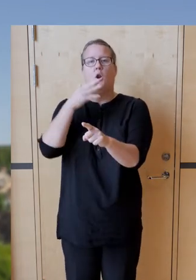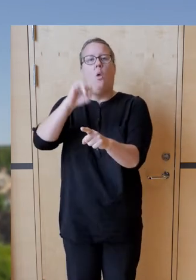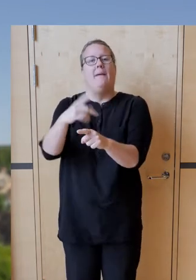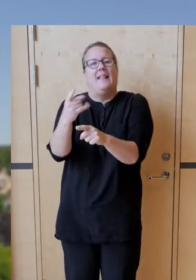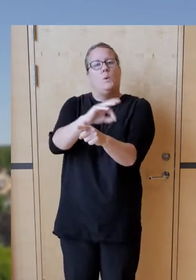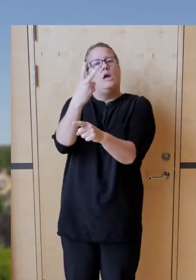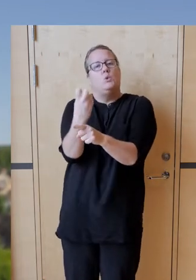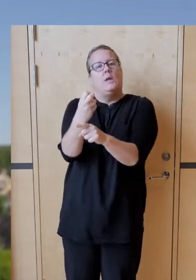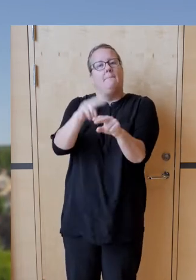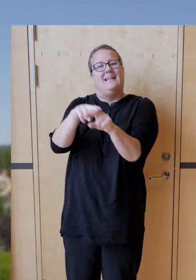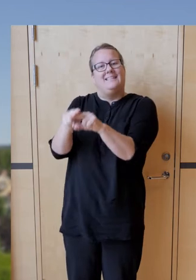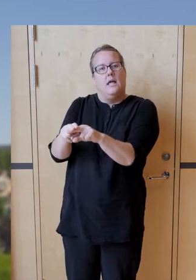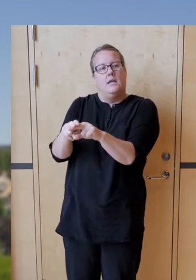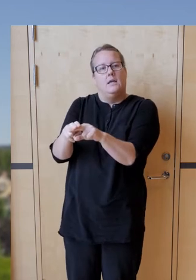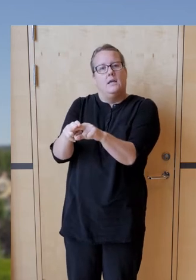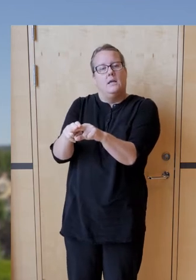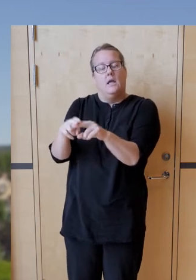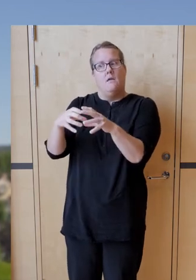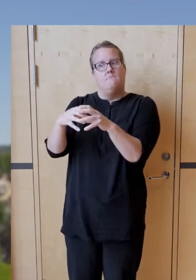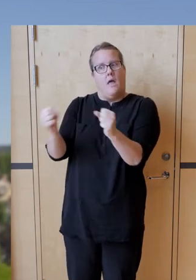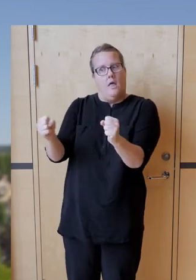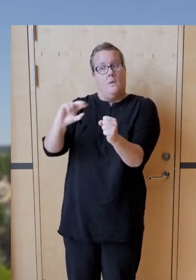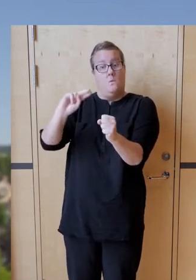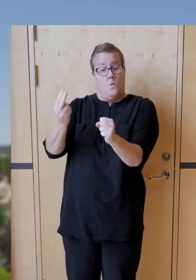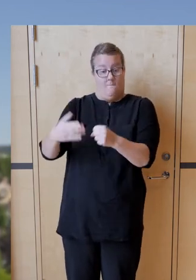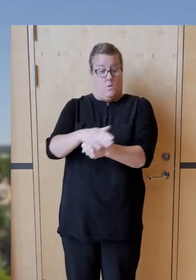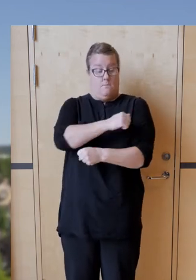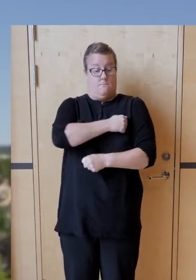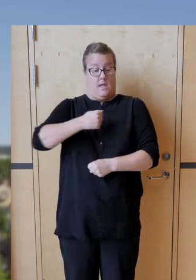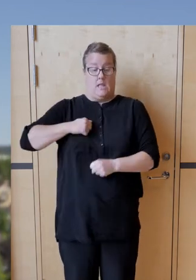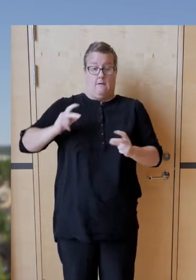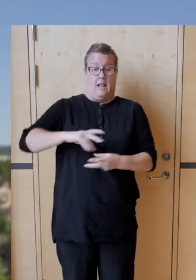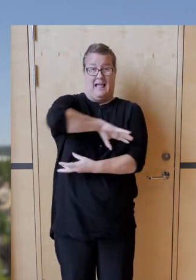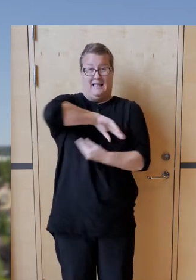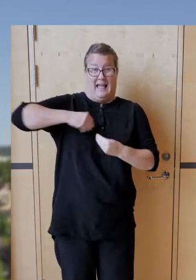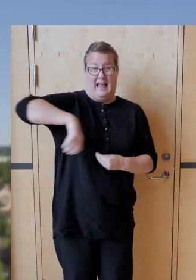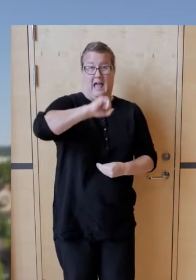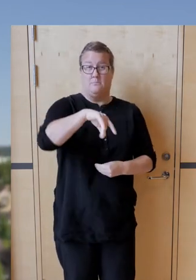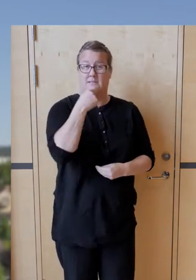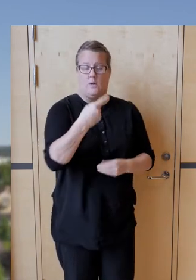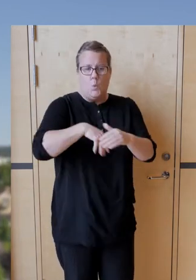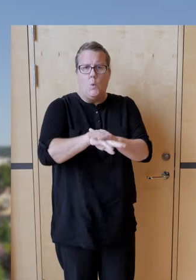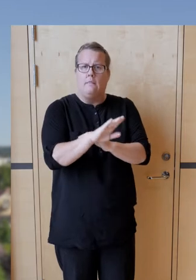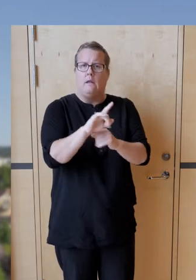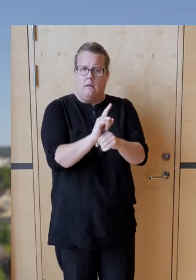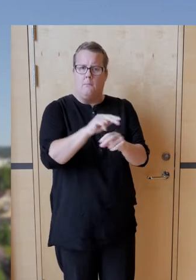Men på ett annat sätt så har partierna i fullmäktige sagt att under den här mandatperioden skulle påbörja sitt arbete Bygga nytt